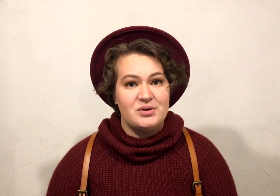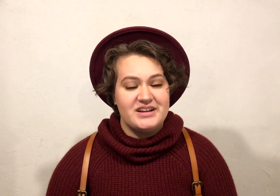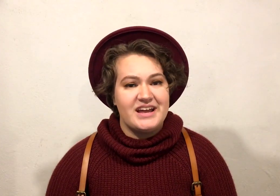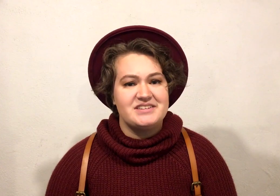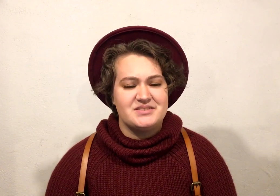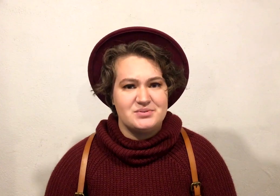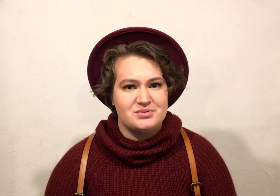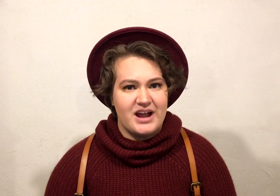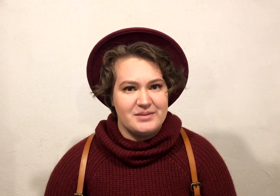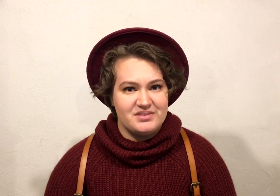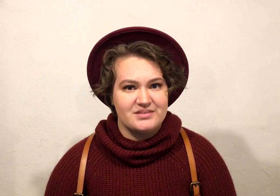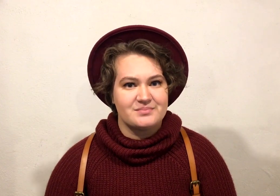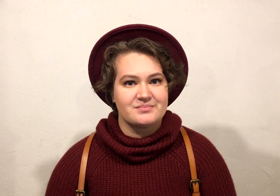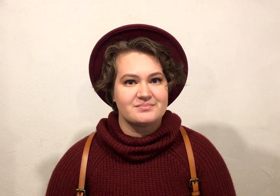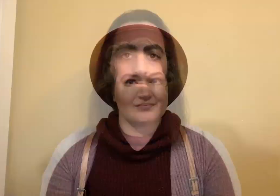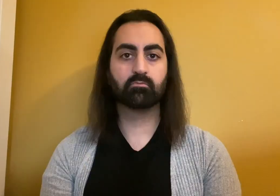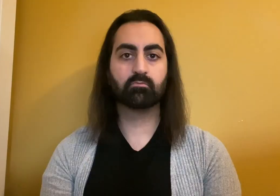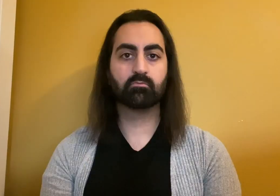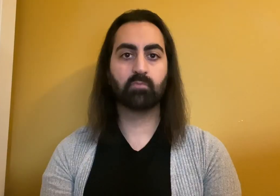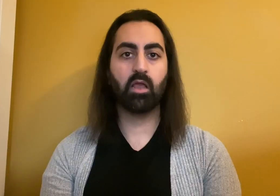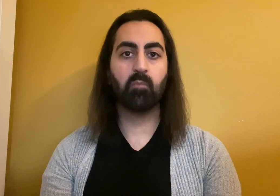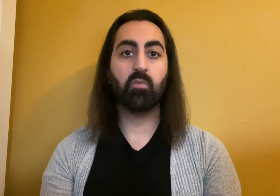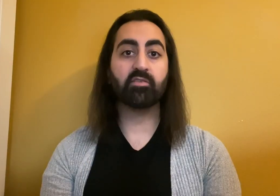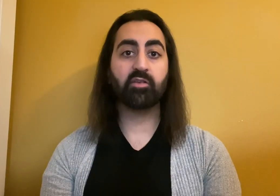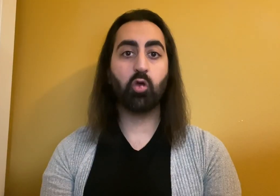Las tribus Lakota y Sioux.